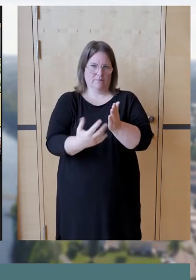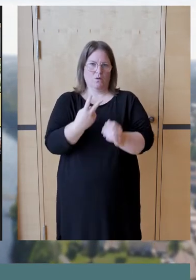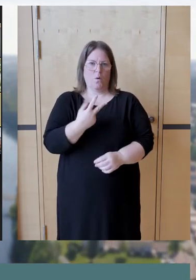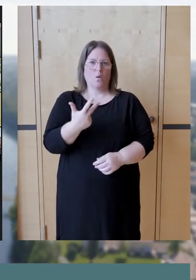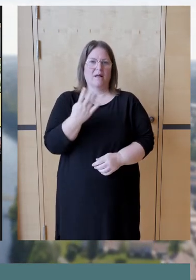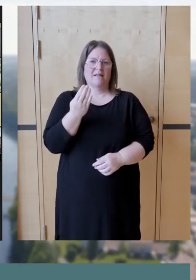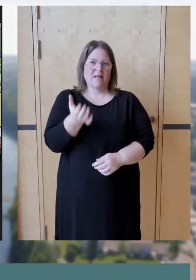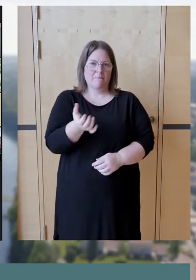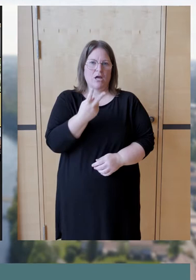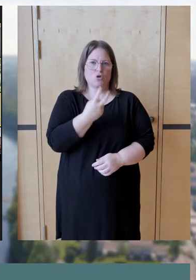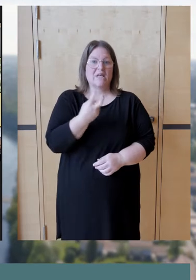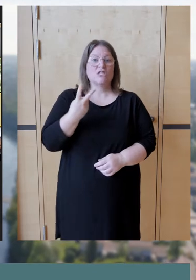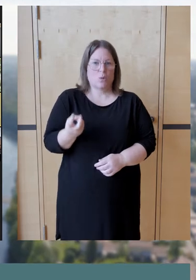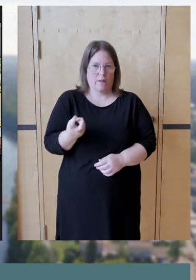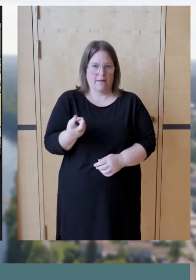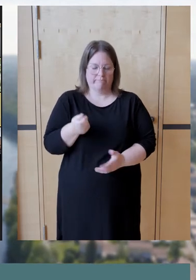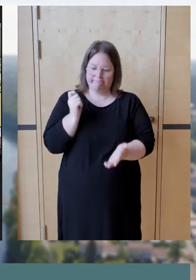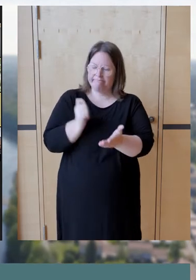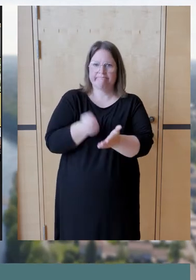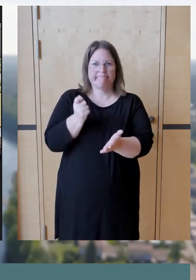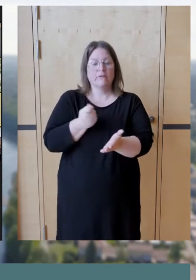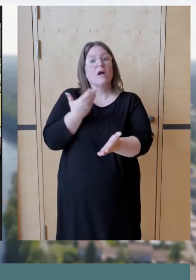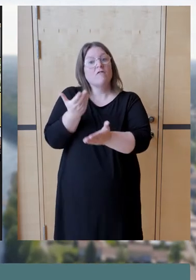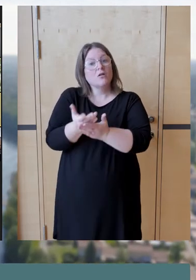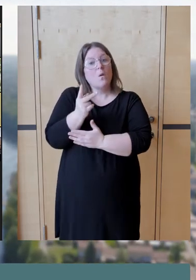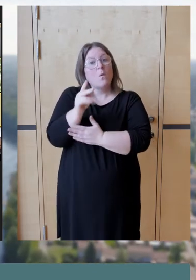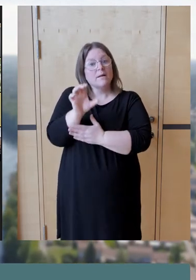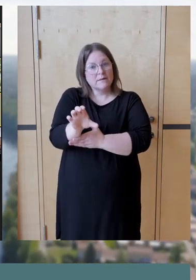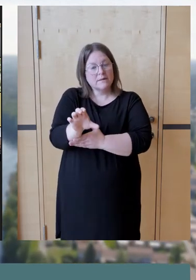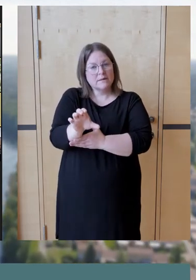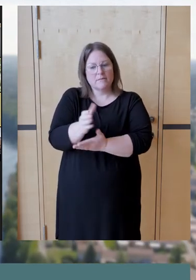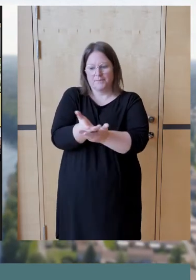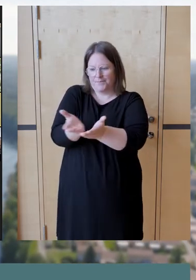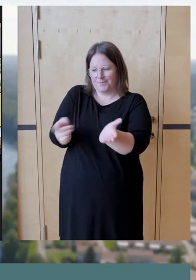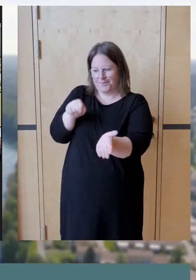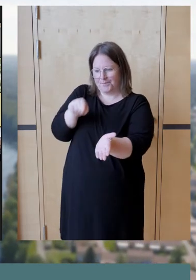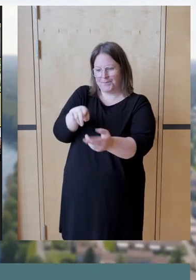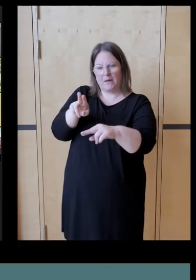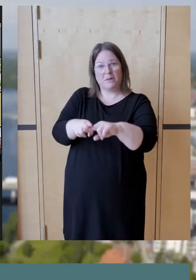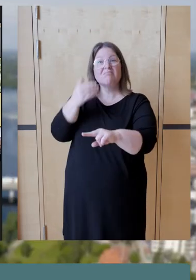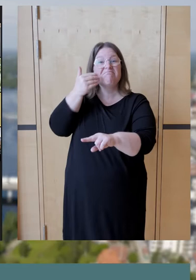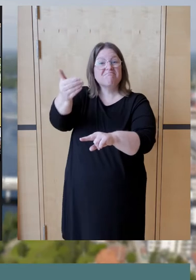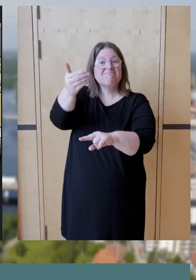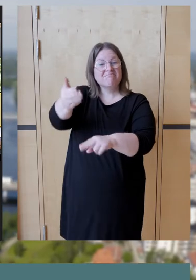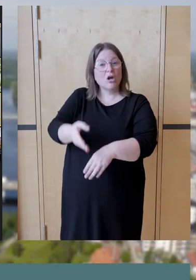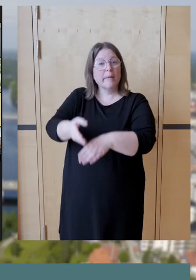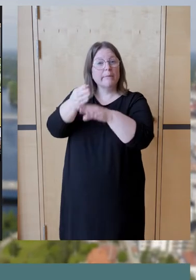120 att föreslå kommunstyrelse att anvisa en plats för framtida byggande av en nytt Vård och omsorgsboende